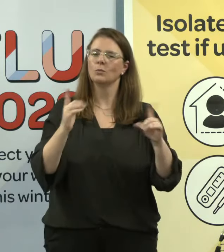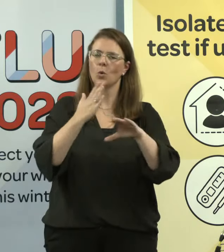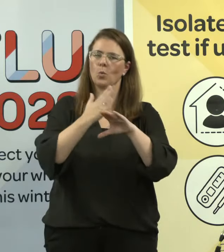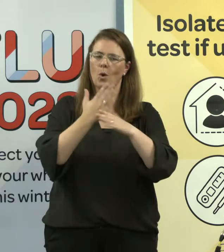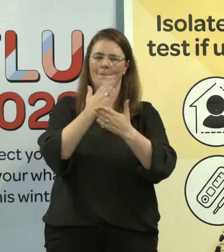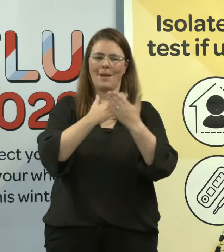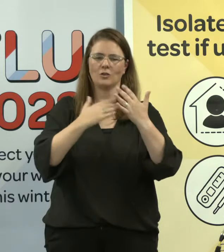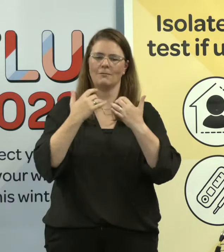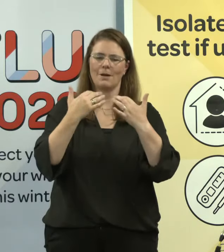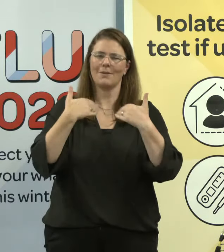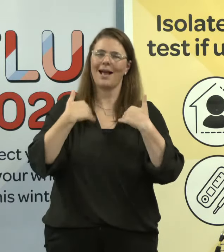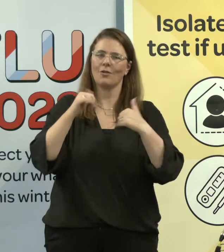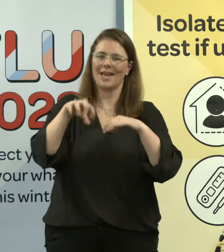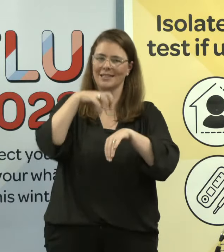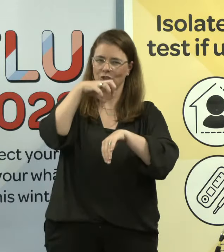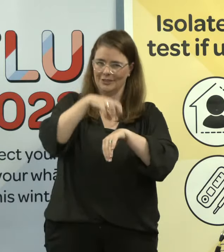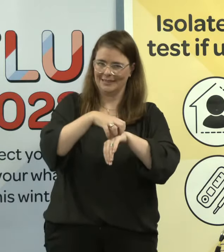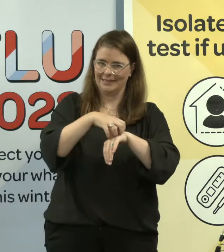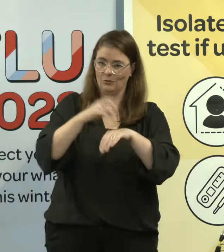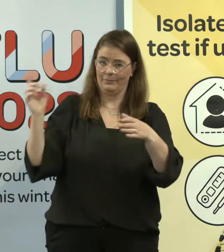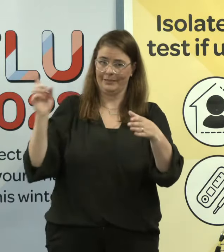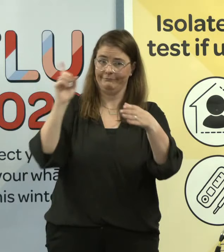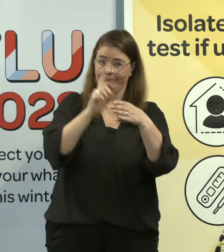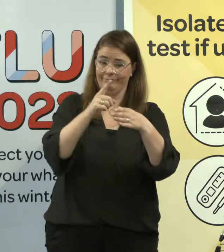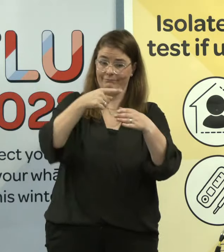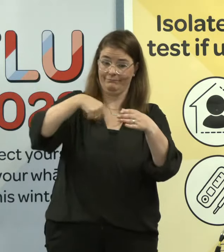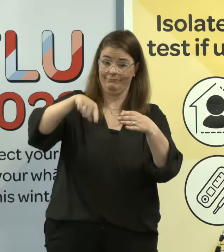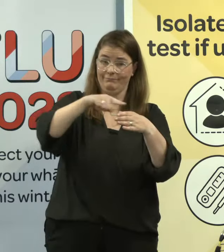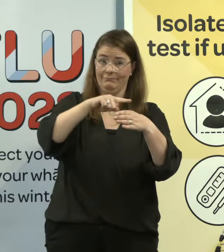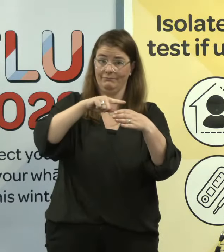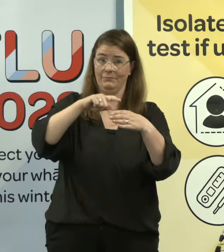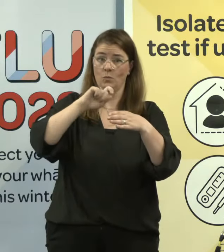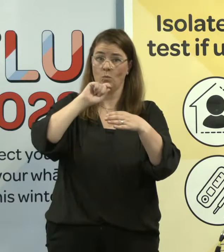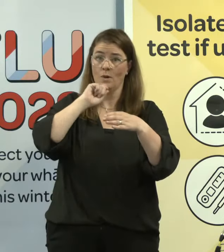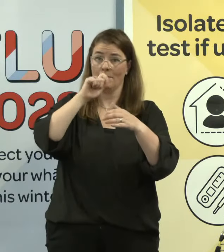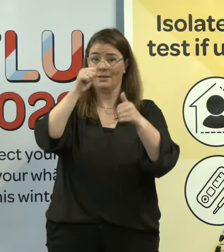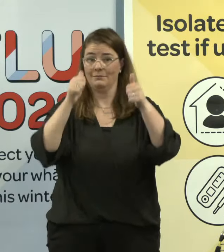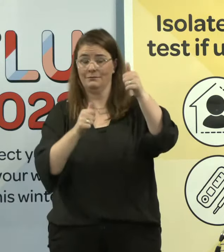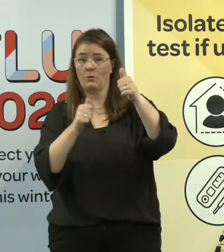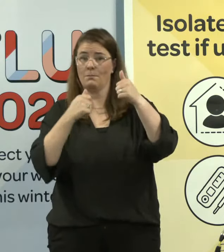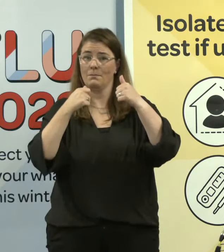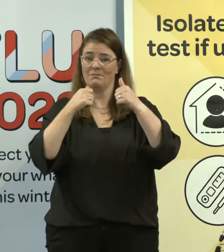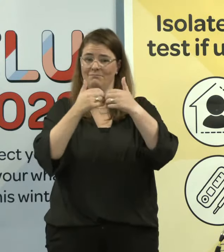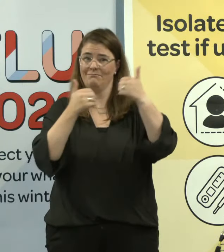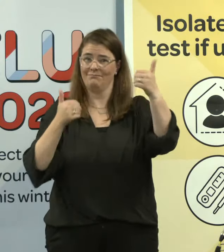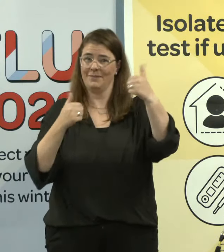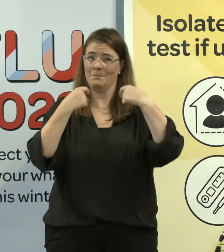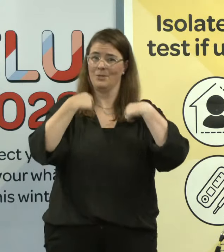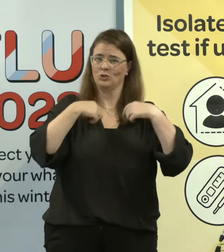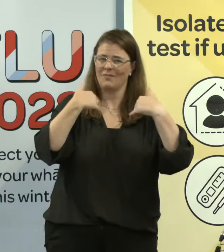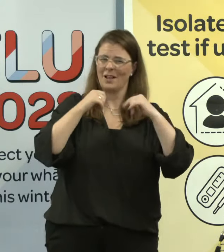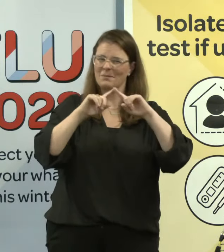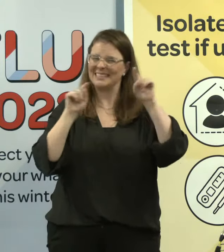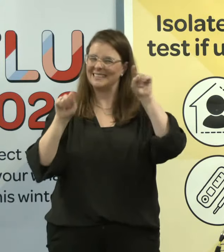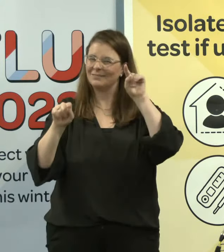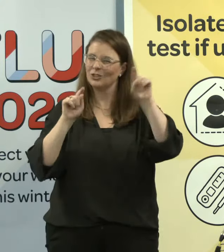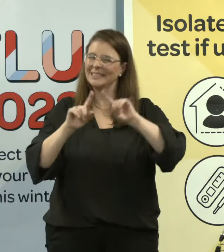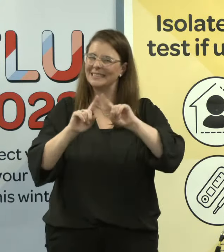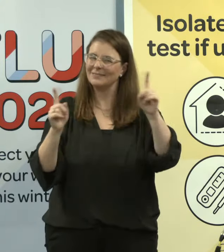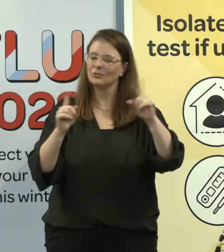etahi huringa. Na ko te